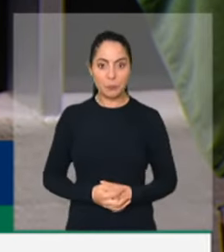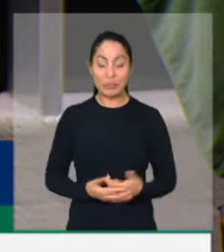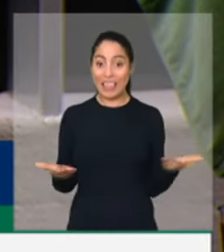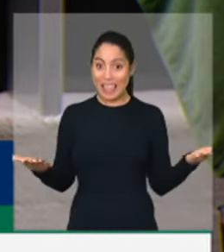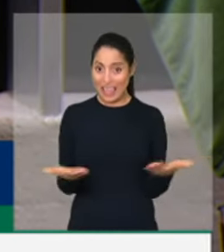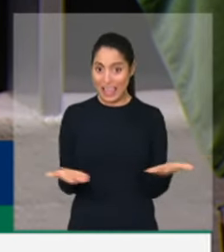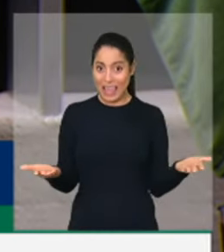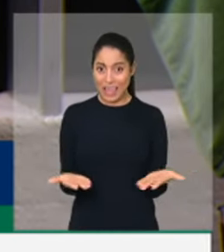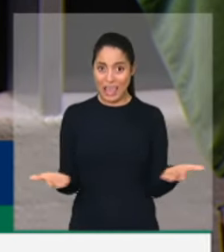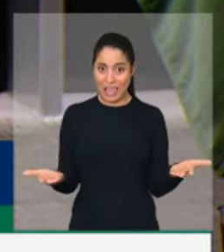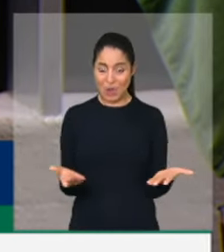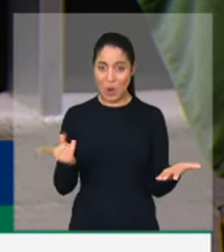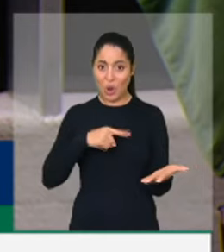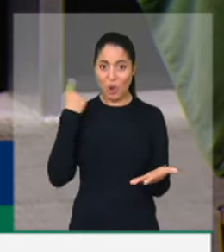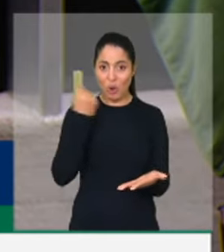PRESIDENTE LULA, O MAL MAIOR